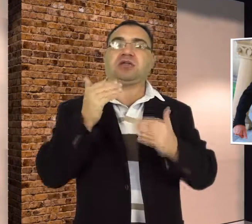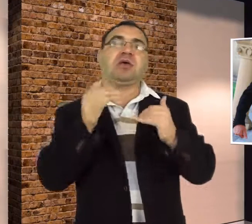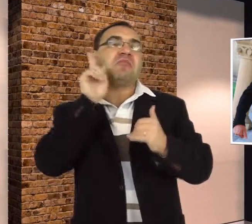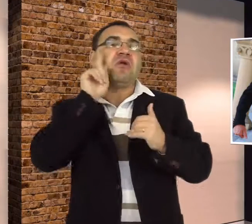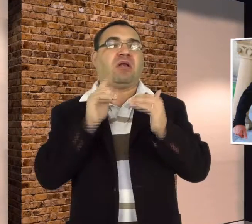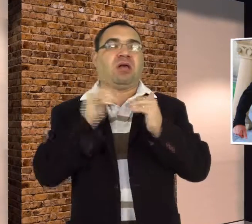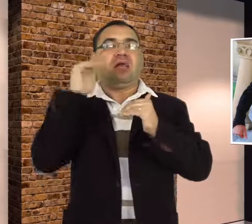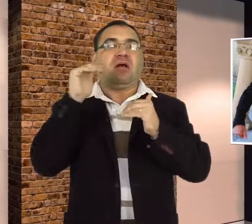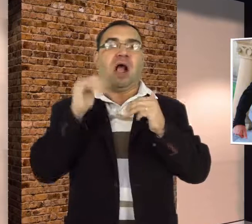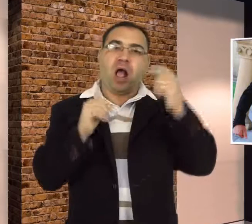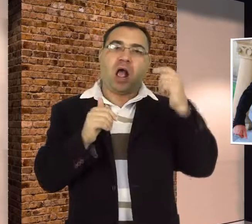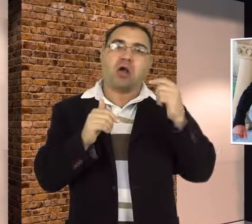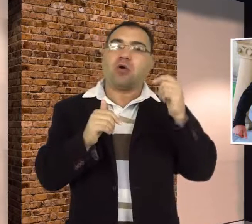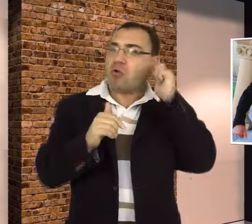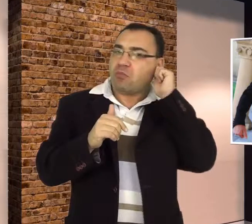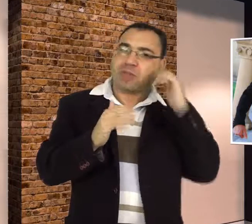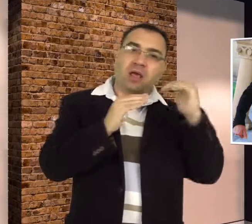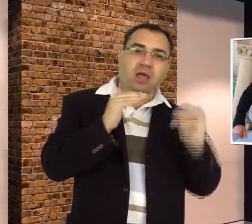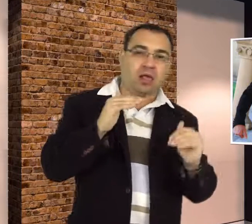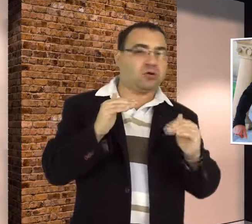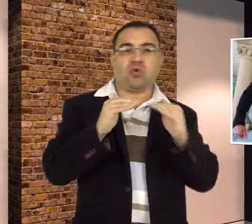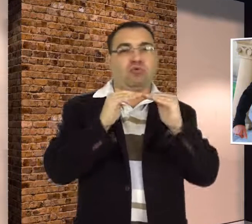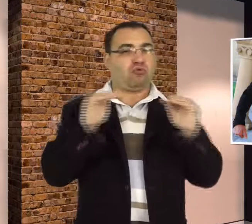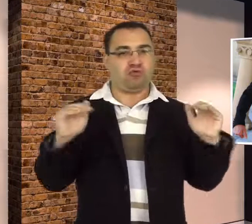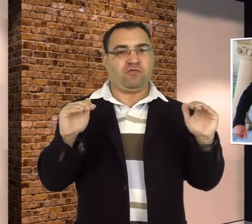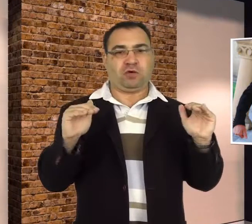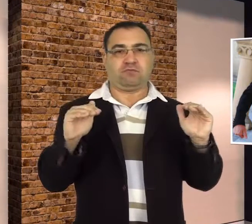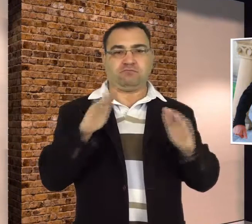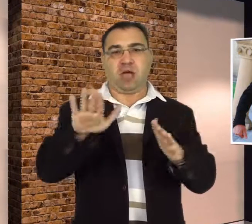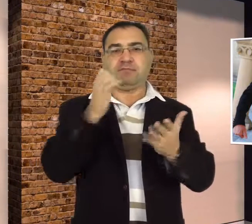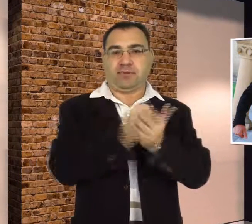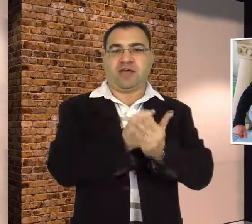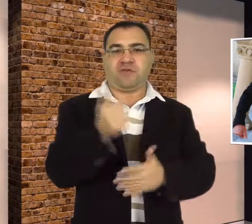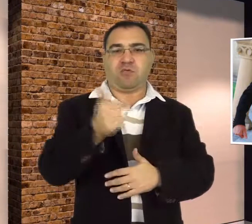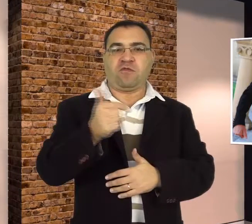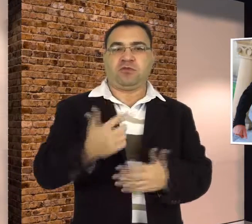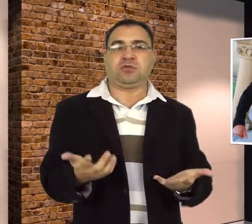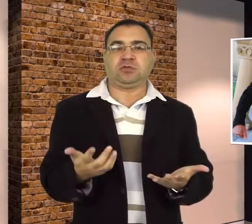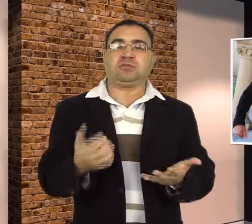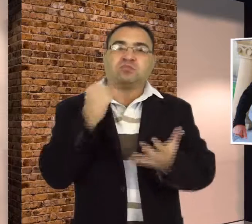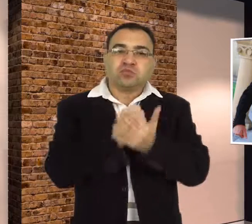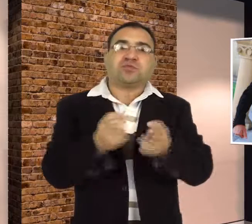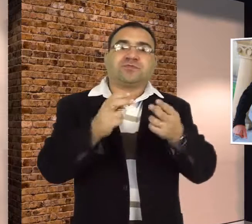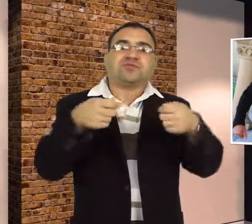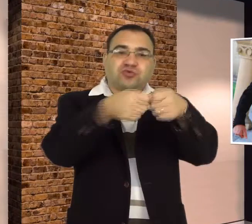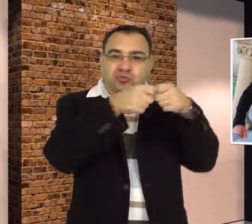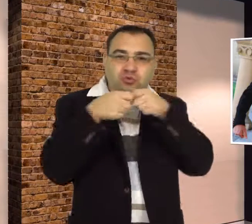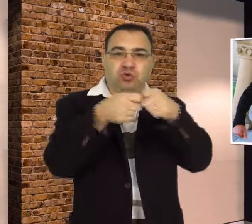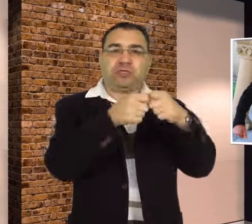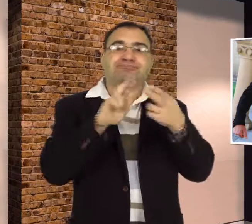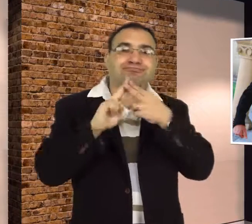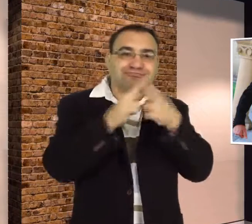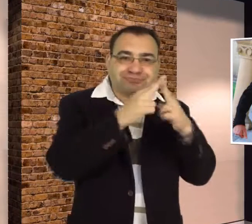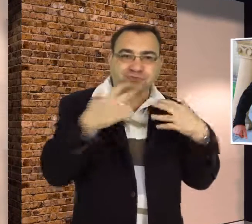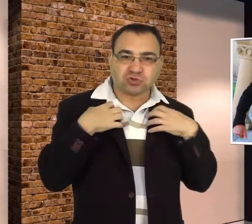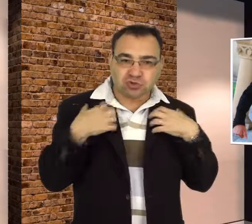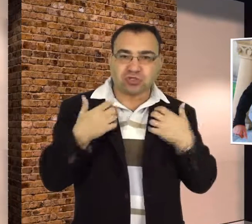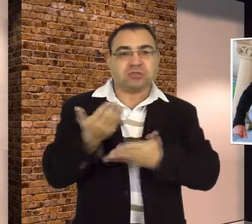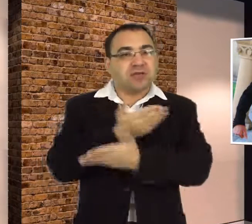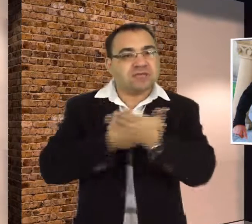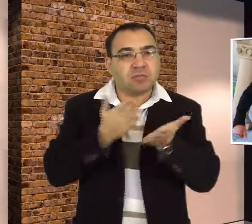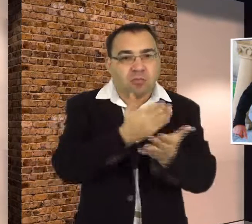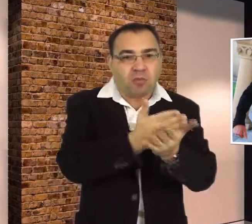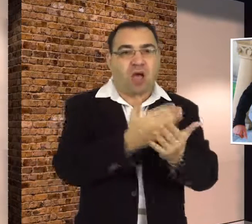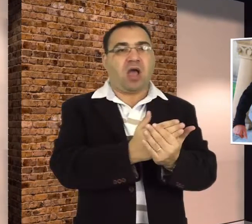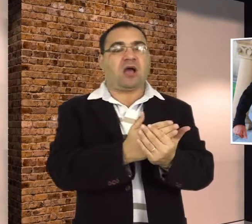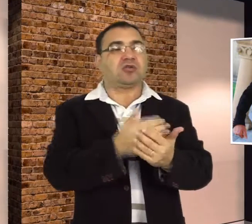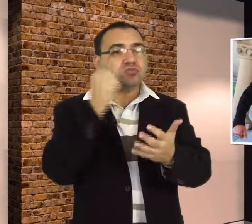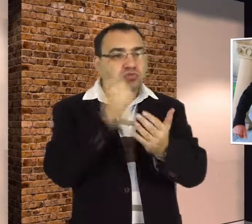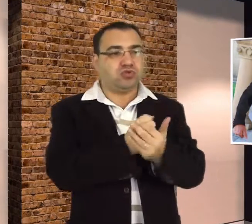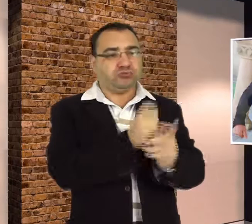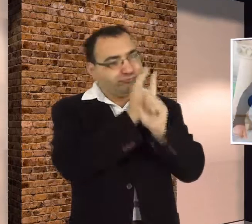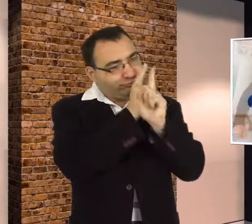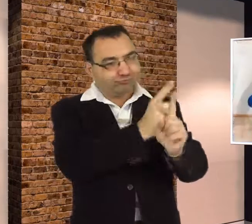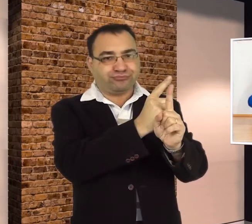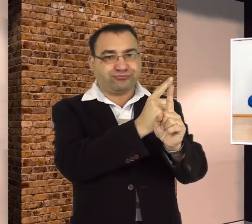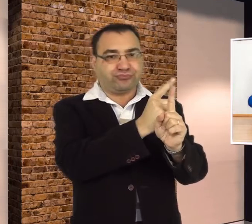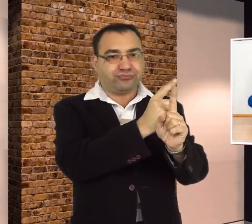Mężczyzna nie jest ważniejszy niż kobieta wobec prawa są równi, muszę współpracować pomagać sobie nawzajem być wierni dla